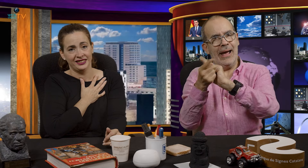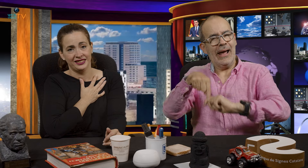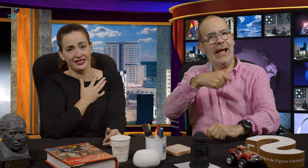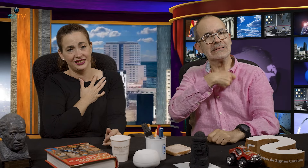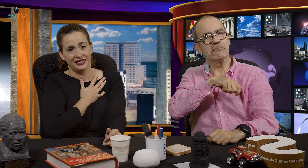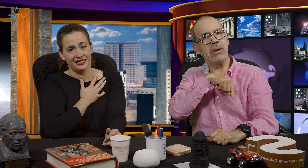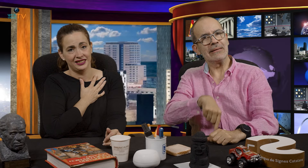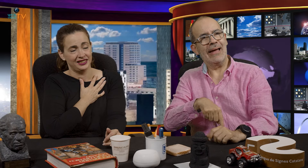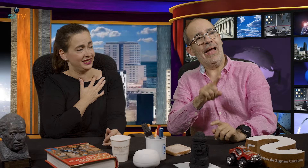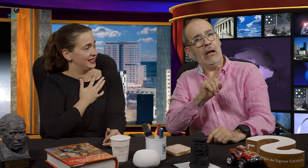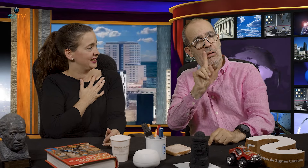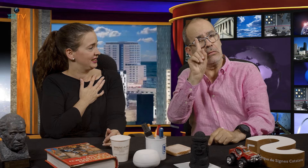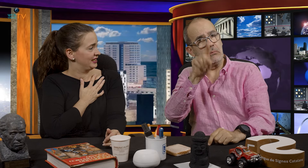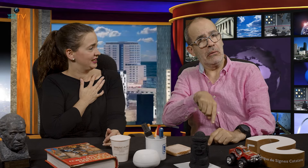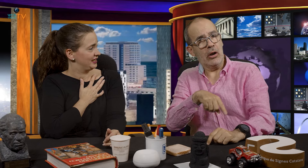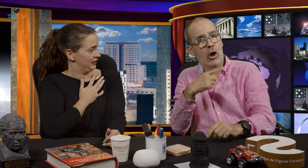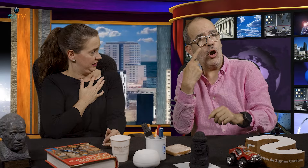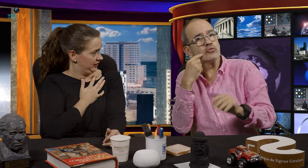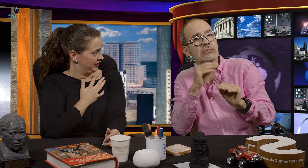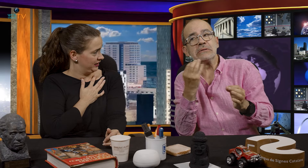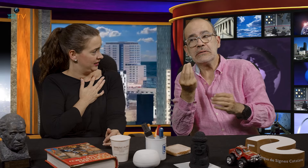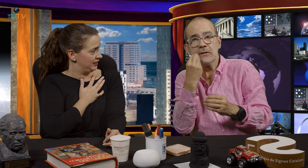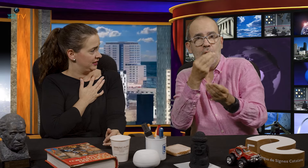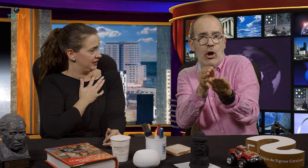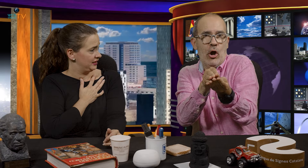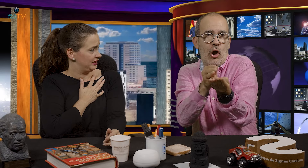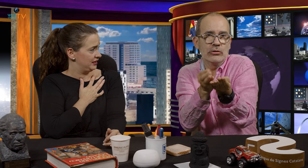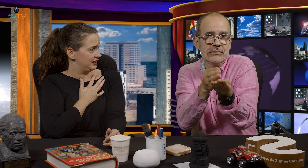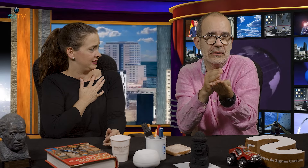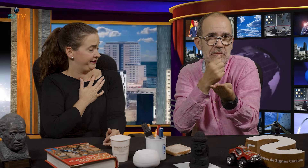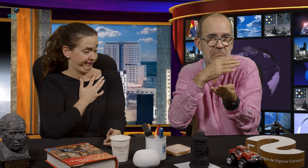Aquí en España también tenemos costumbre de comer ostras.